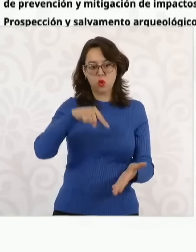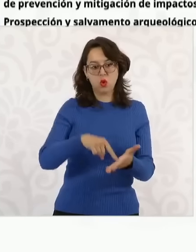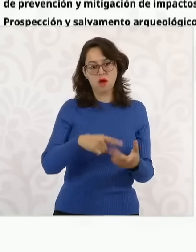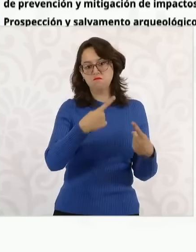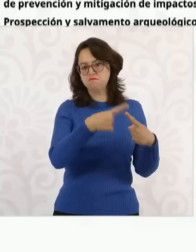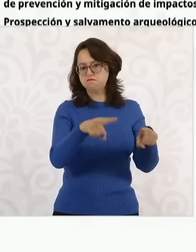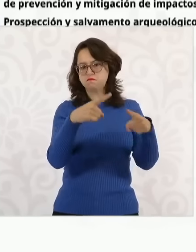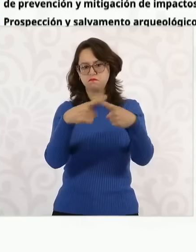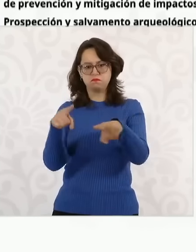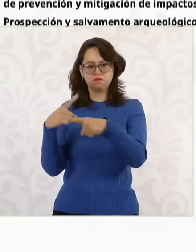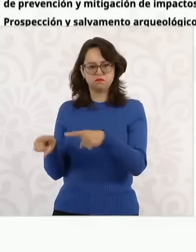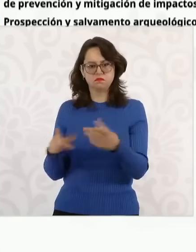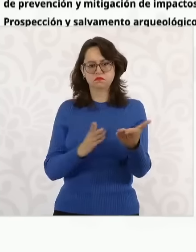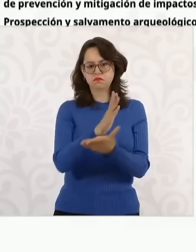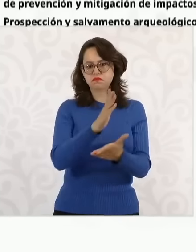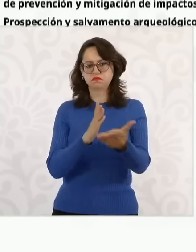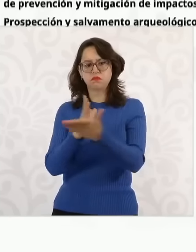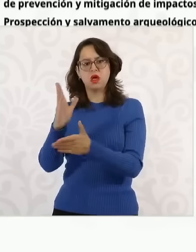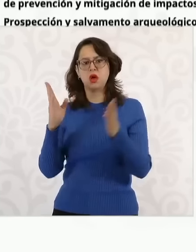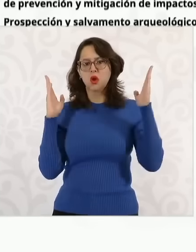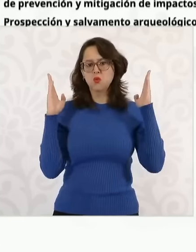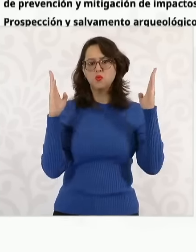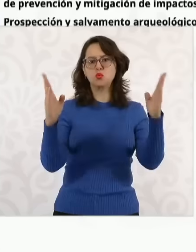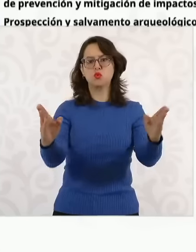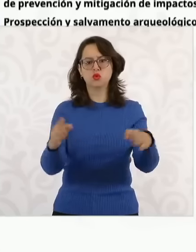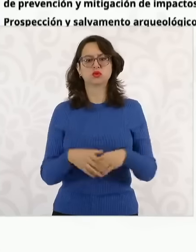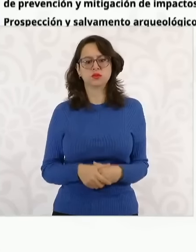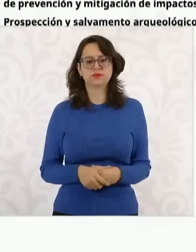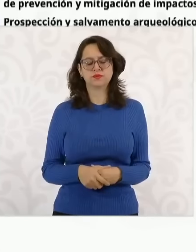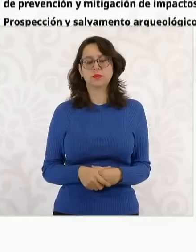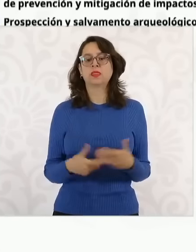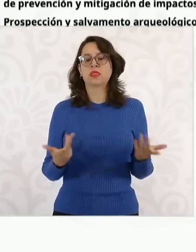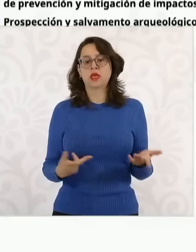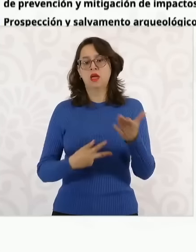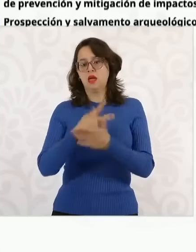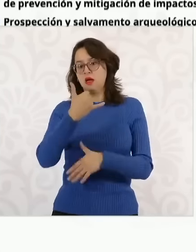este, accesos, muros perimetrales y, evidentemente tanto en este proyecto como los que mencioné hace